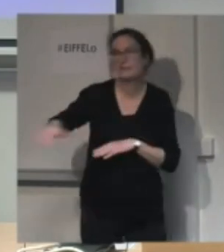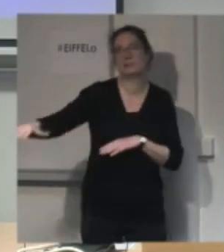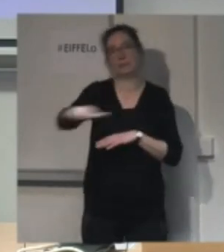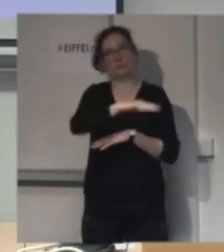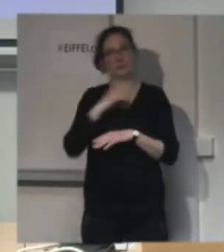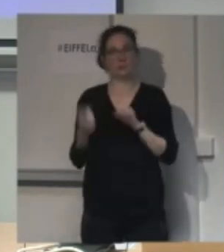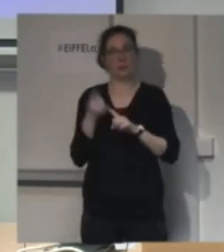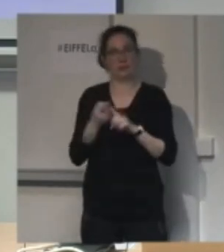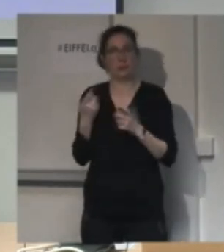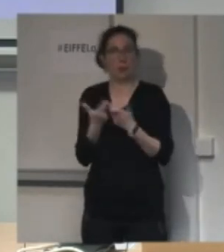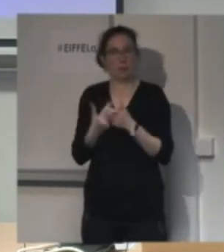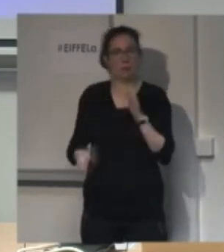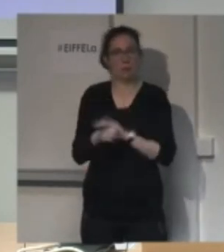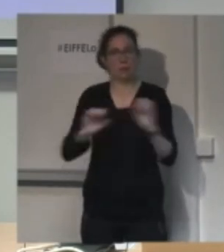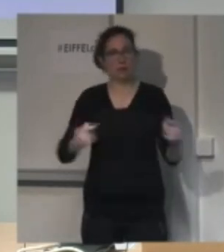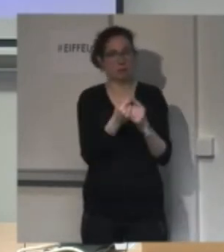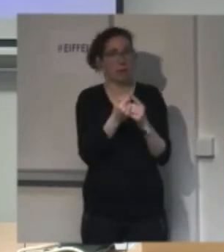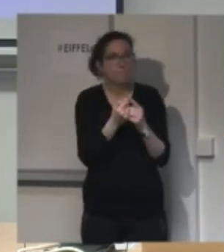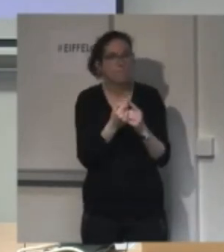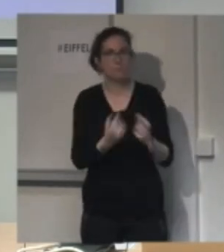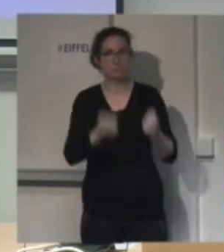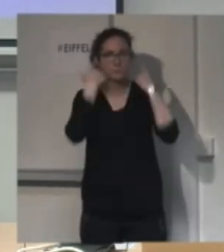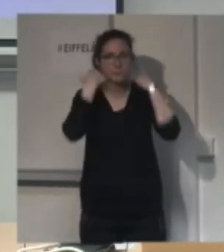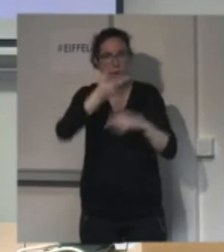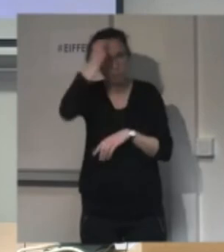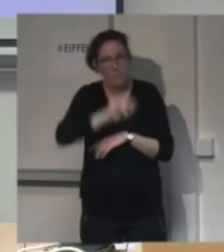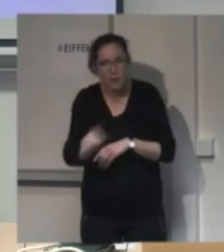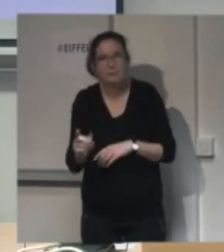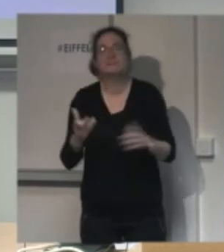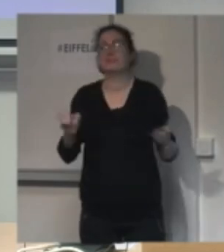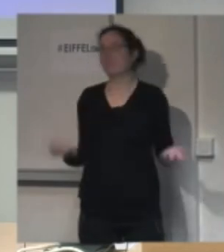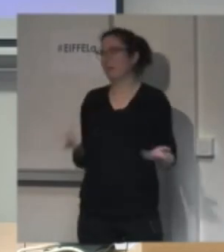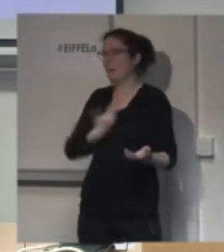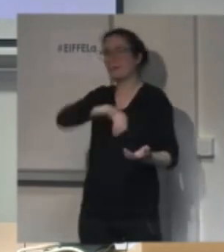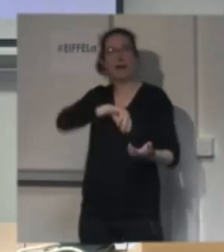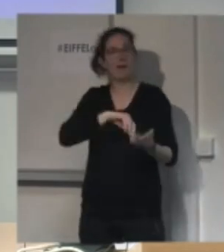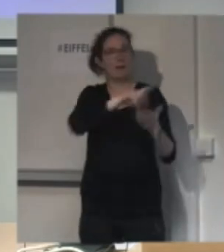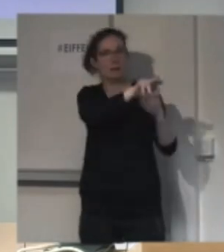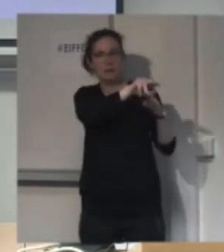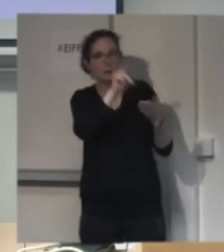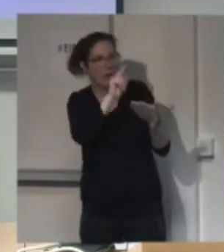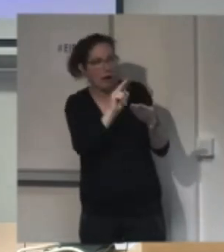Car il y a des cartes que je ne comprenais pas. Grâce à la description, c'est beaucoup plus clair !